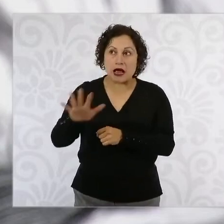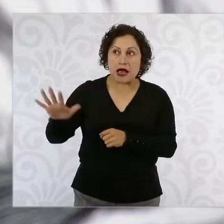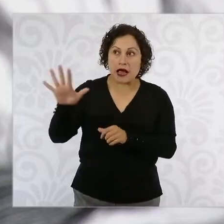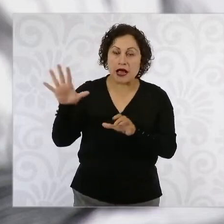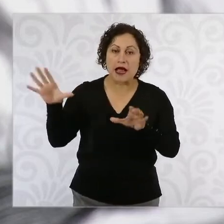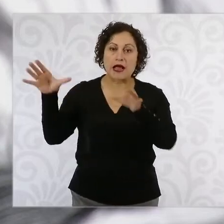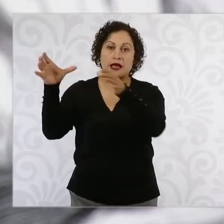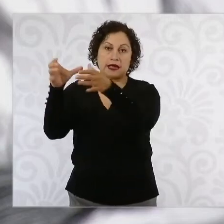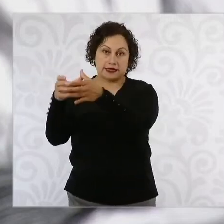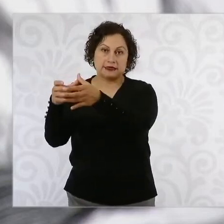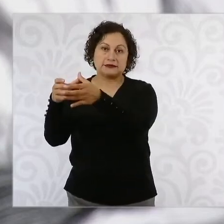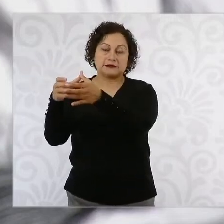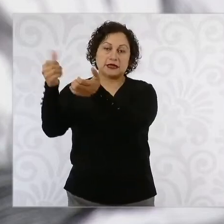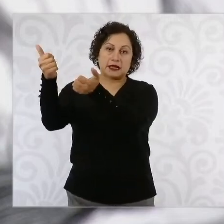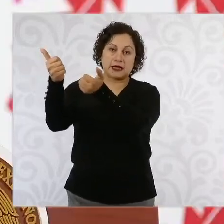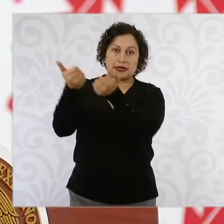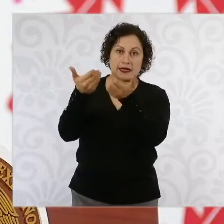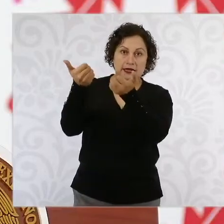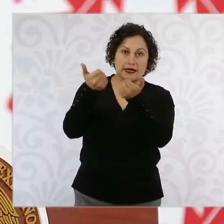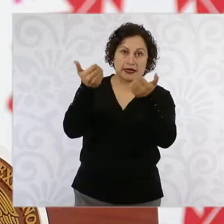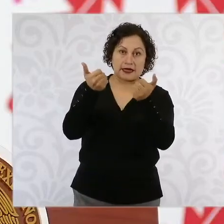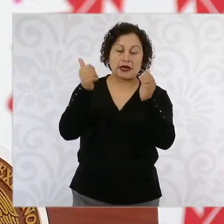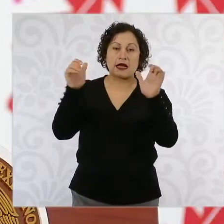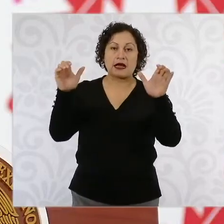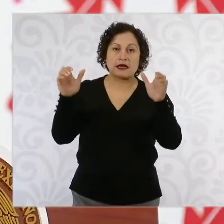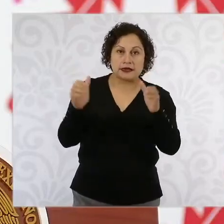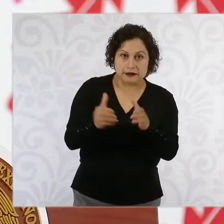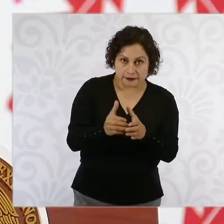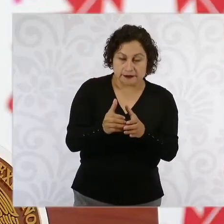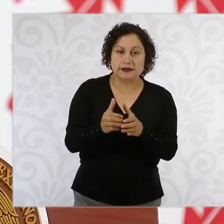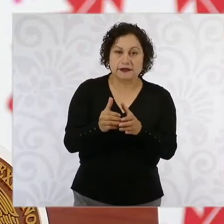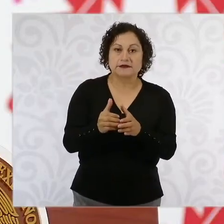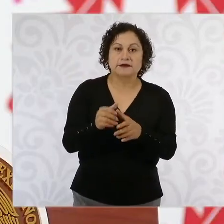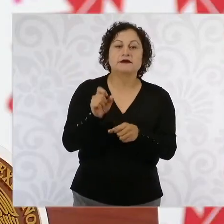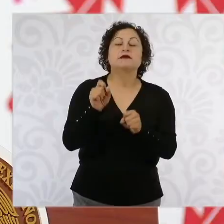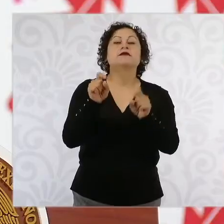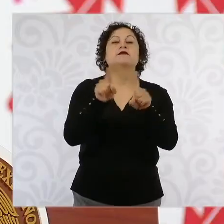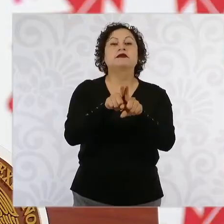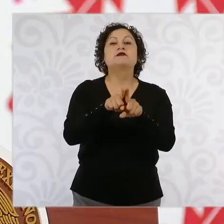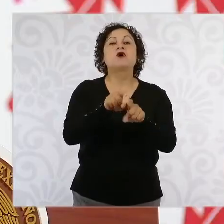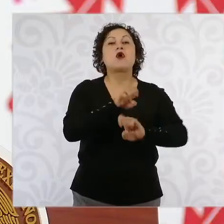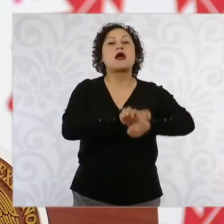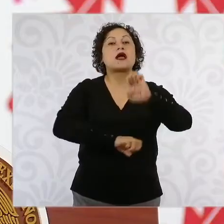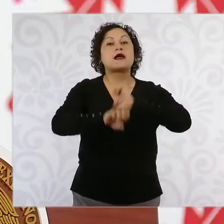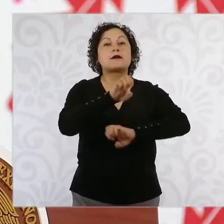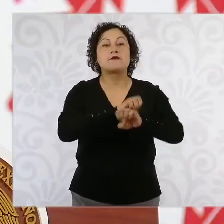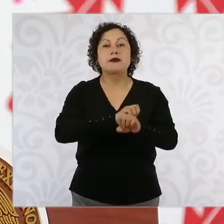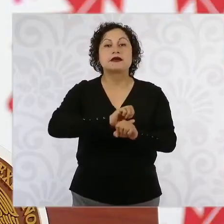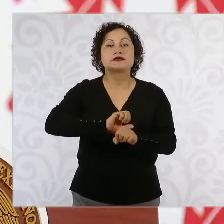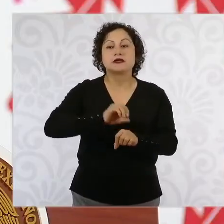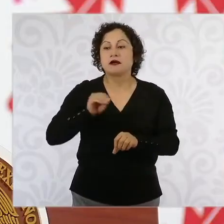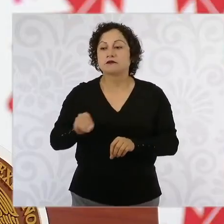en el la llamada relocalización de las empresas y para ello hay polos de bienestar en todo el